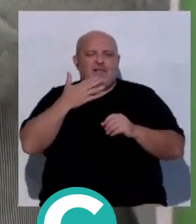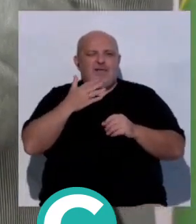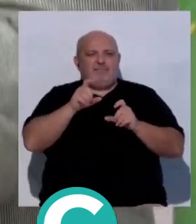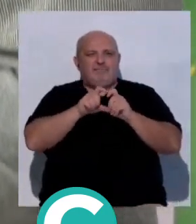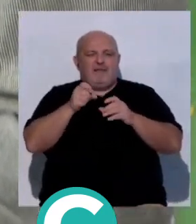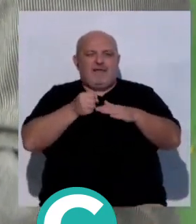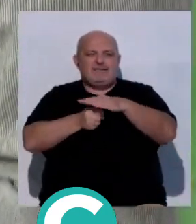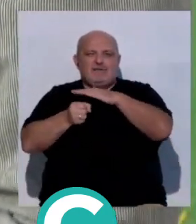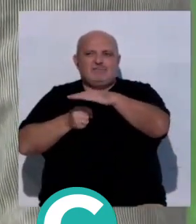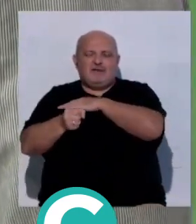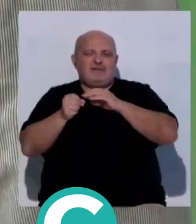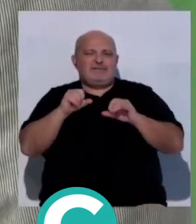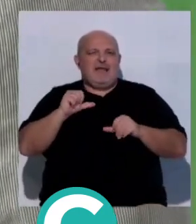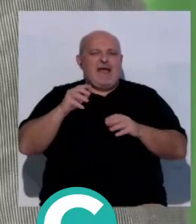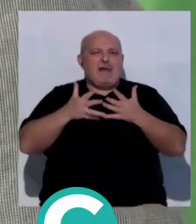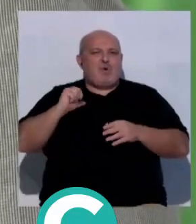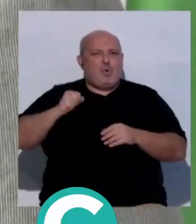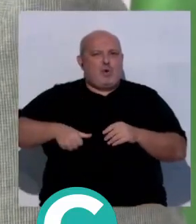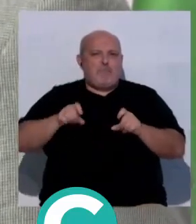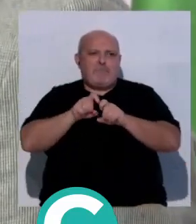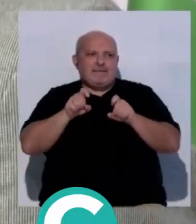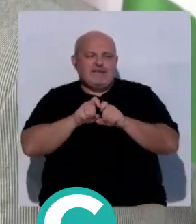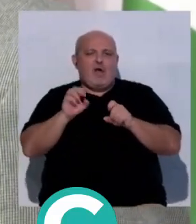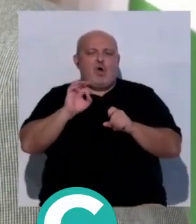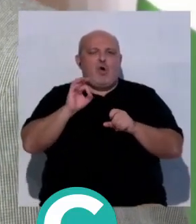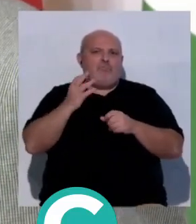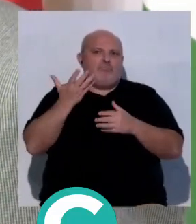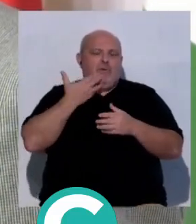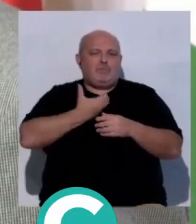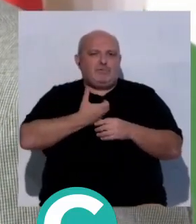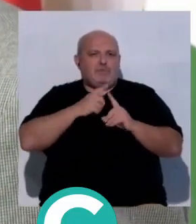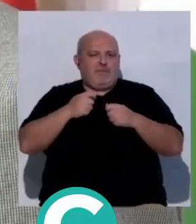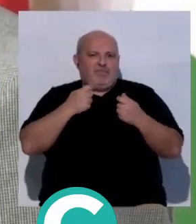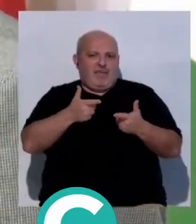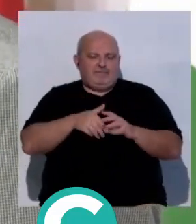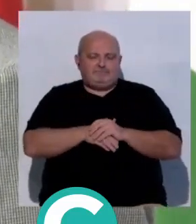inserción laboral sin ánimo de lucro empresas e instituciones como los ayuntamientos esta medida